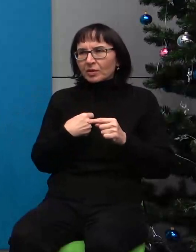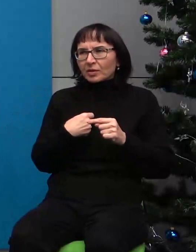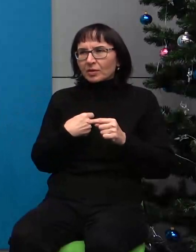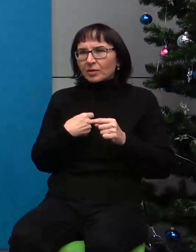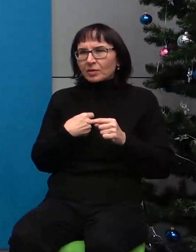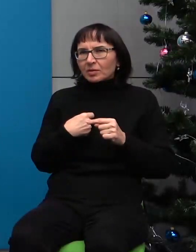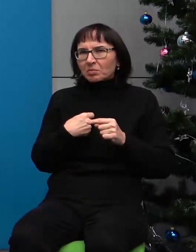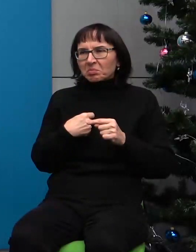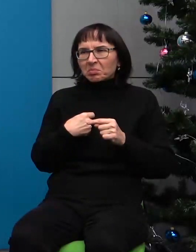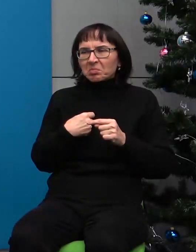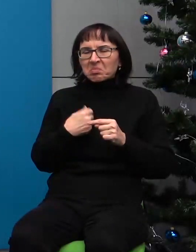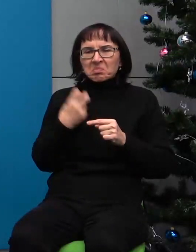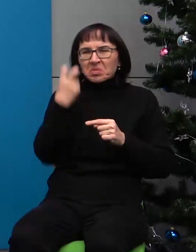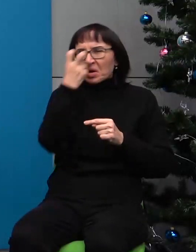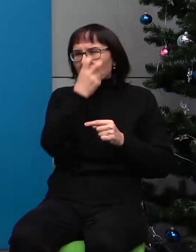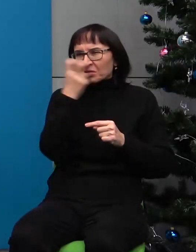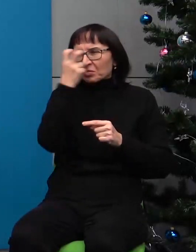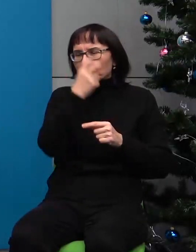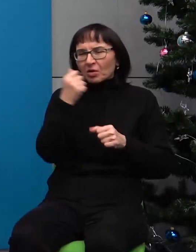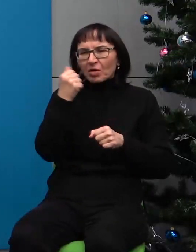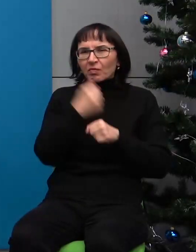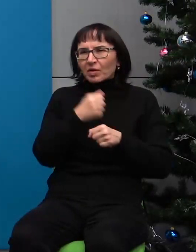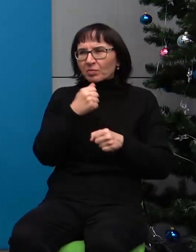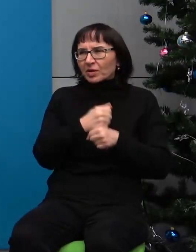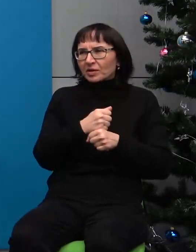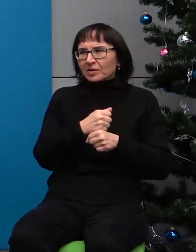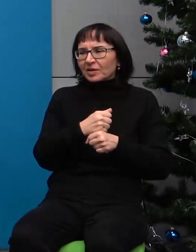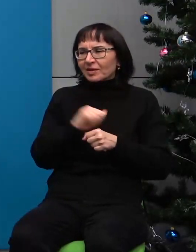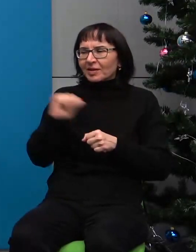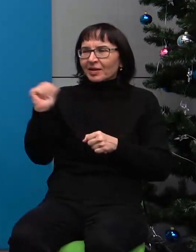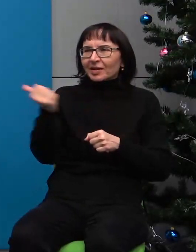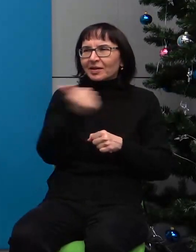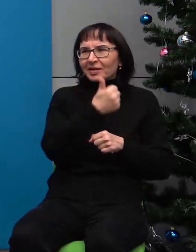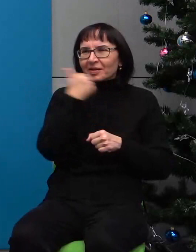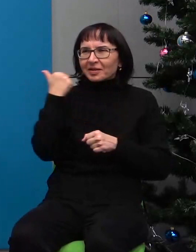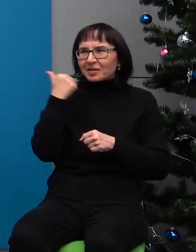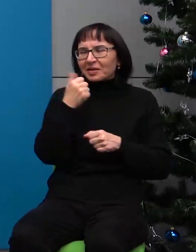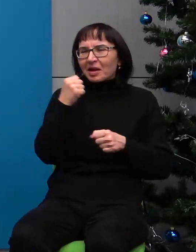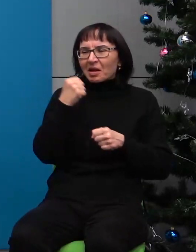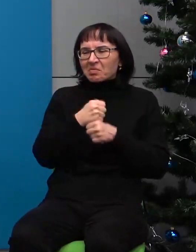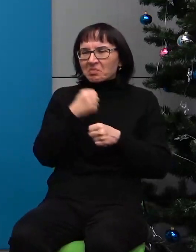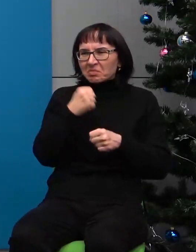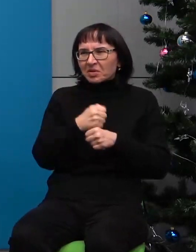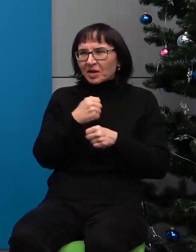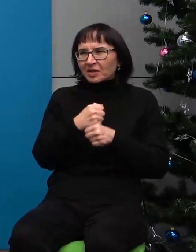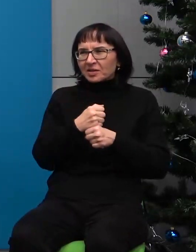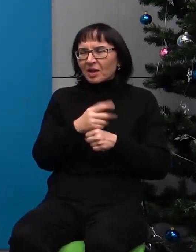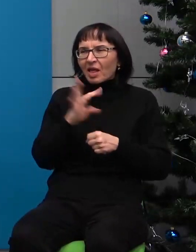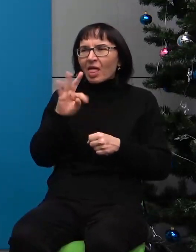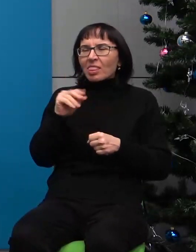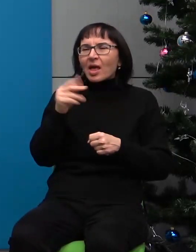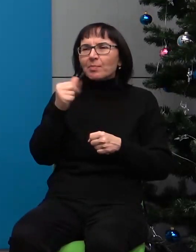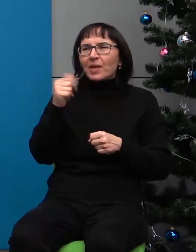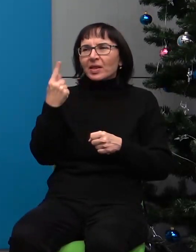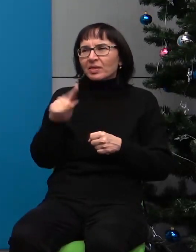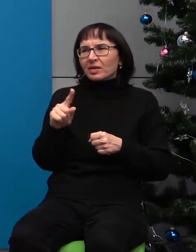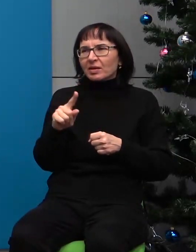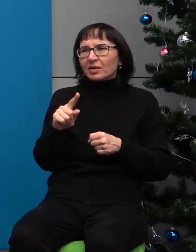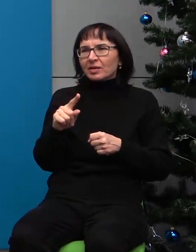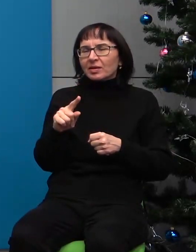Pod spodem to jest jedyna praca, jaką kiedykolwiek nam ktoś przysłał. Ale widzicie państwo, to tak właśnie jest z rzeczami w życiu.